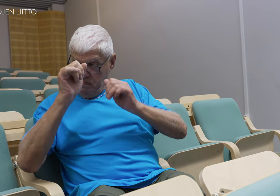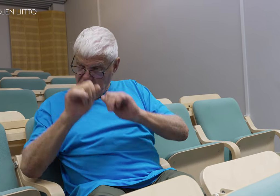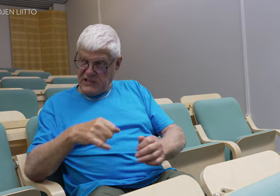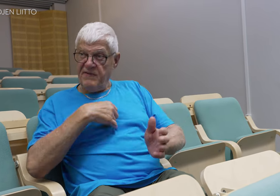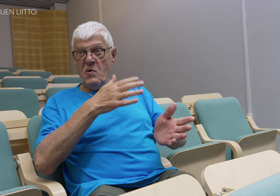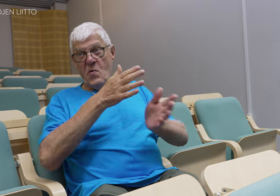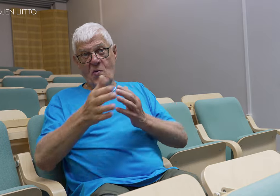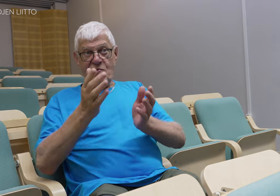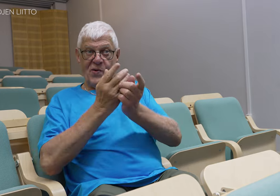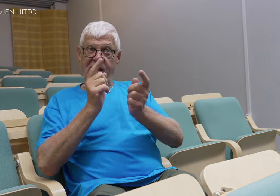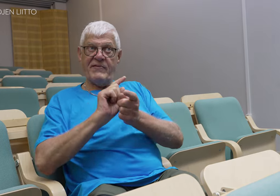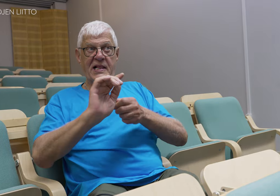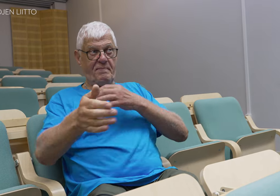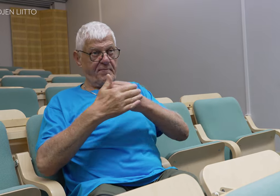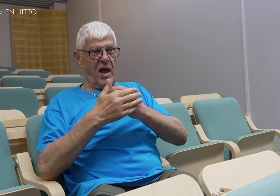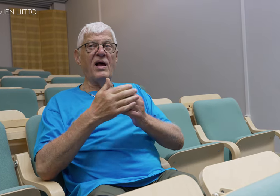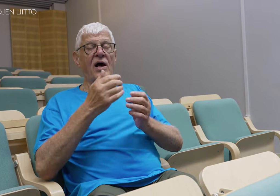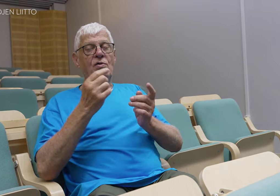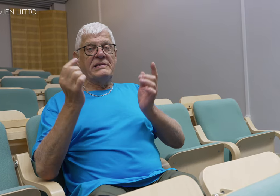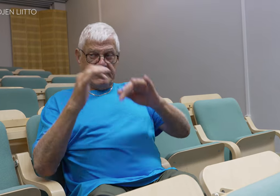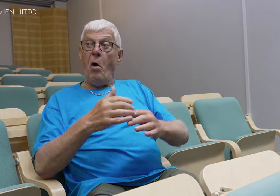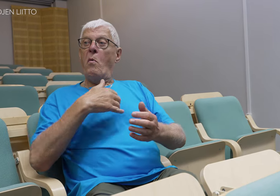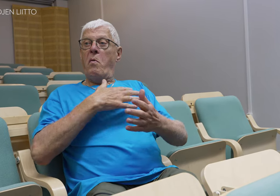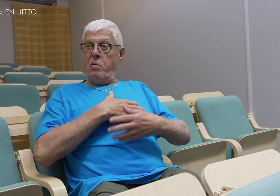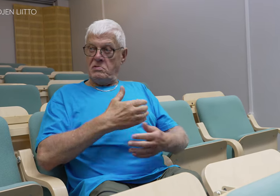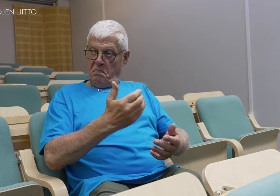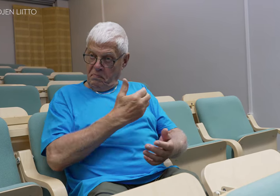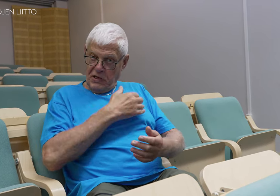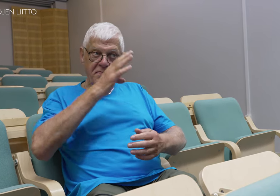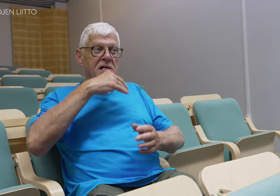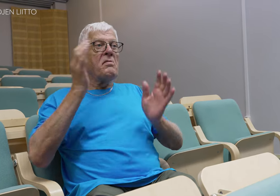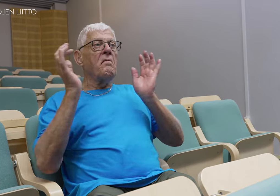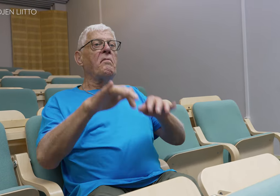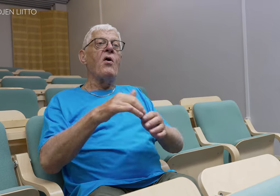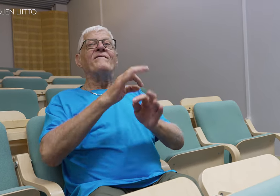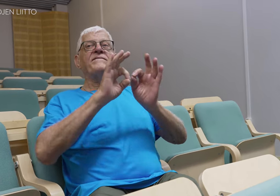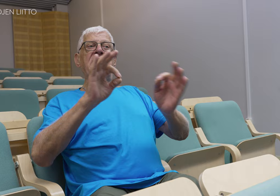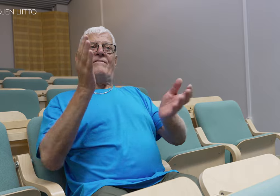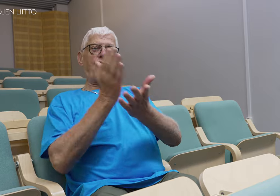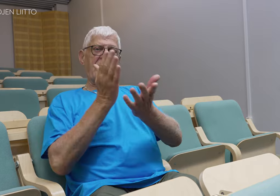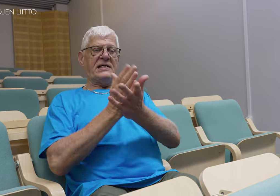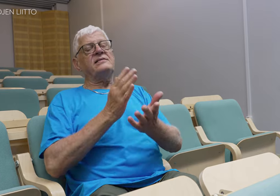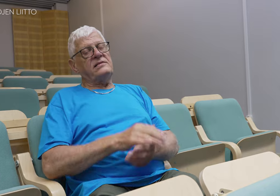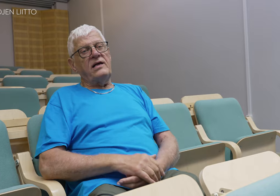OIi jo aikakin järjestää taas koulutapaaminen. Onneksi moni on tullut paikalle ja meillä on ollut hienoja luentoja.